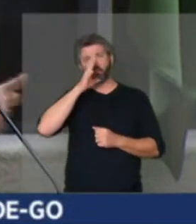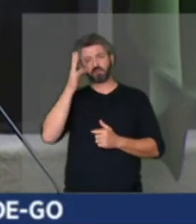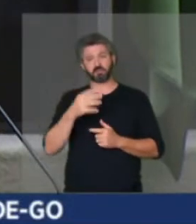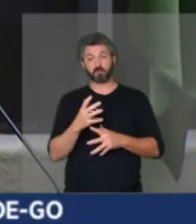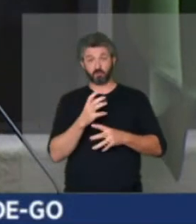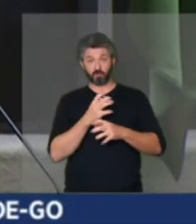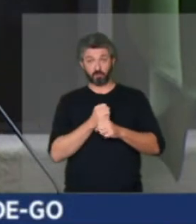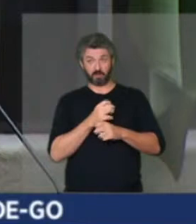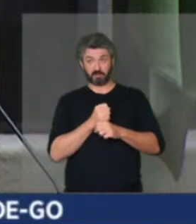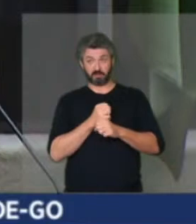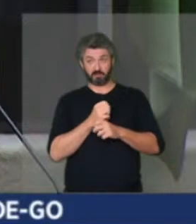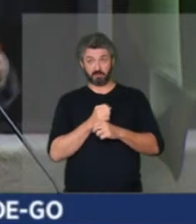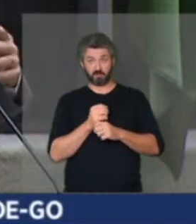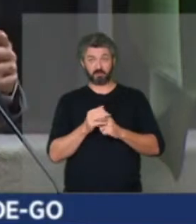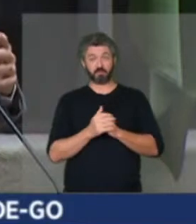ORÇAMENTOS HOJE JÁ NÃO